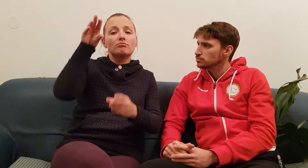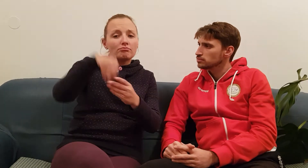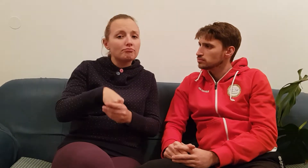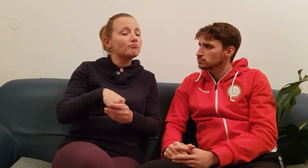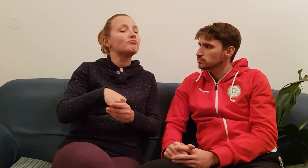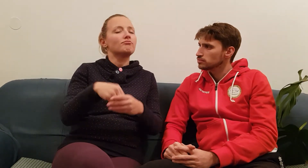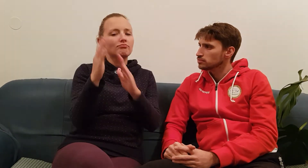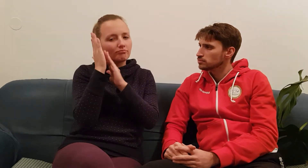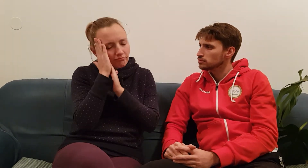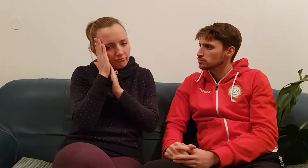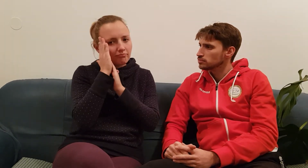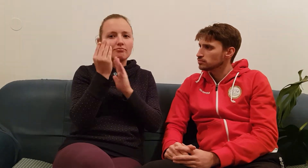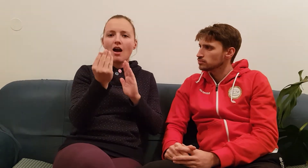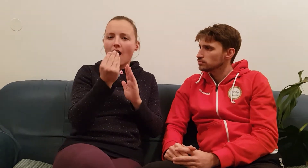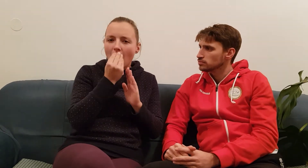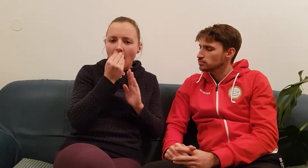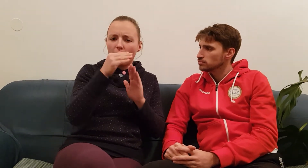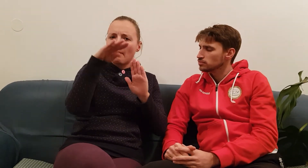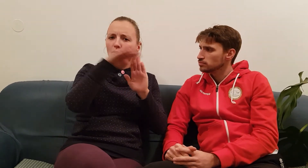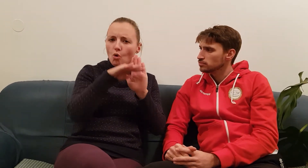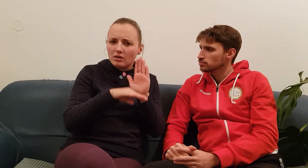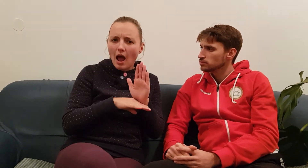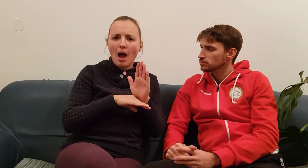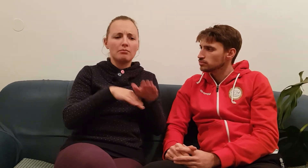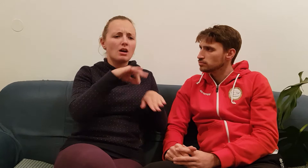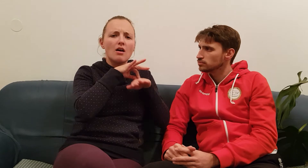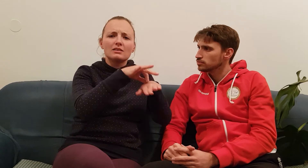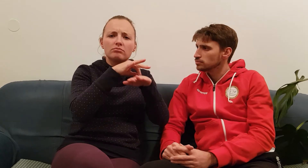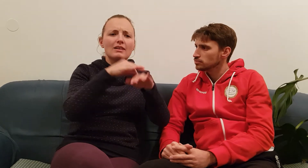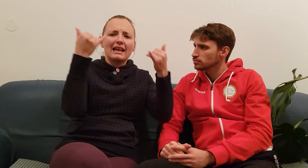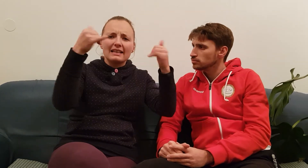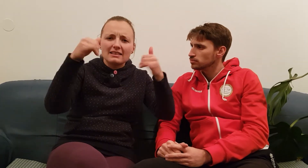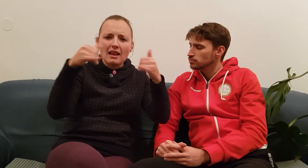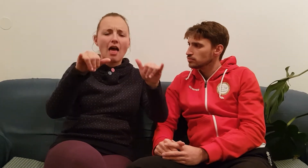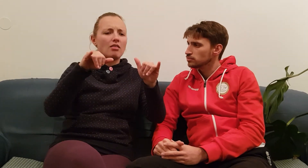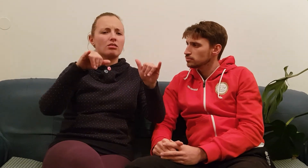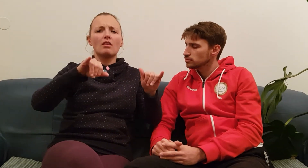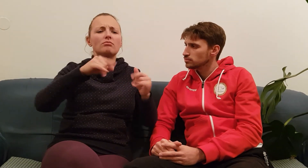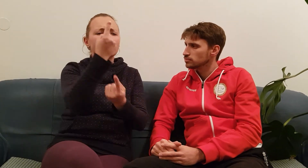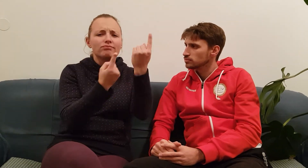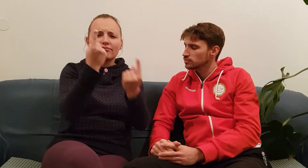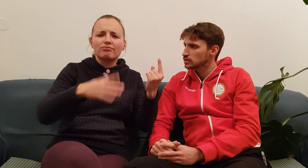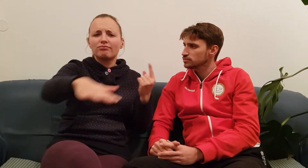V ceno je vključeno: spanje, hrana, program, izlet, spremljanje dogodkov